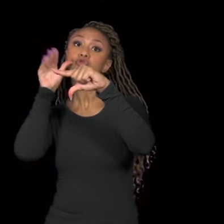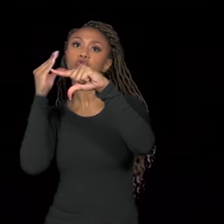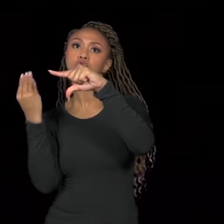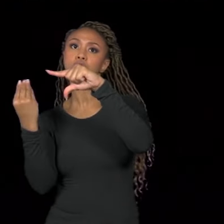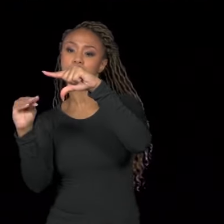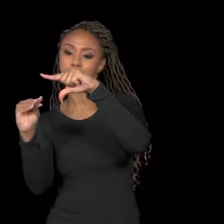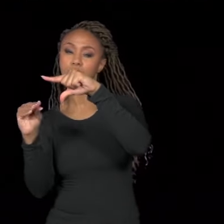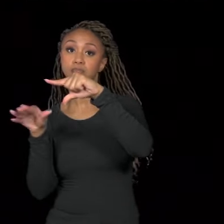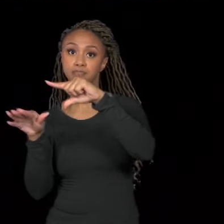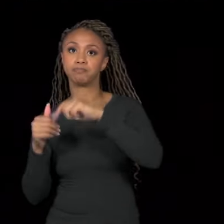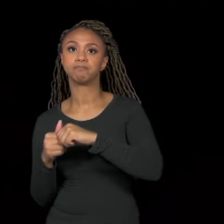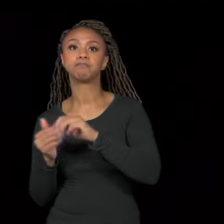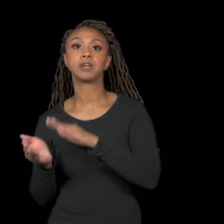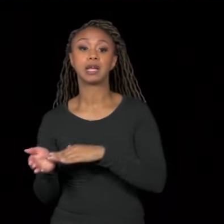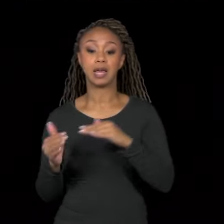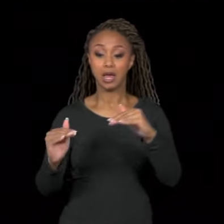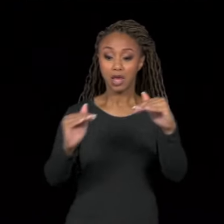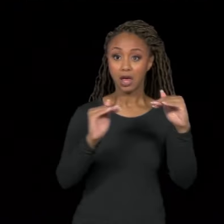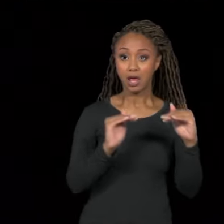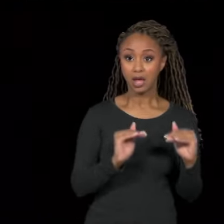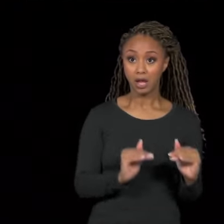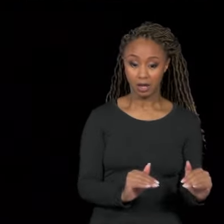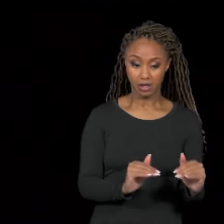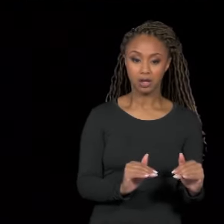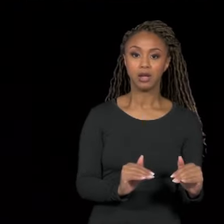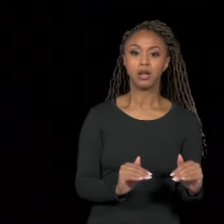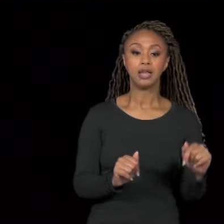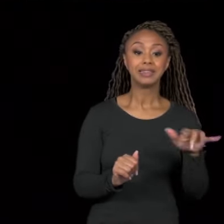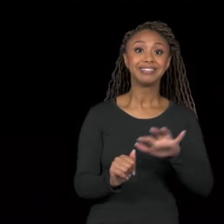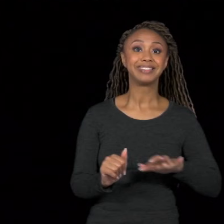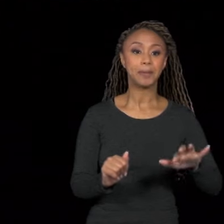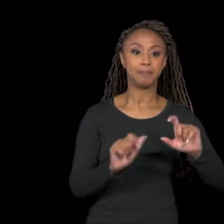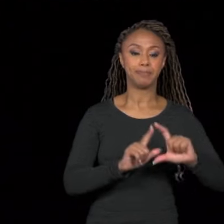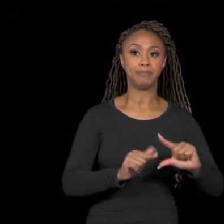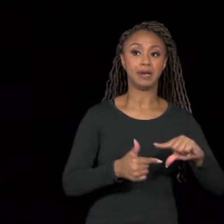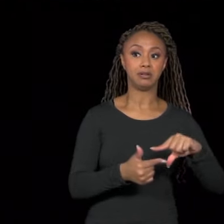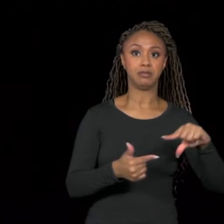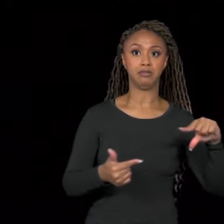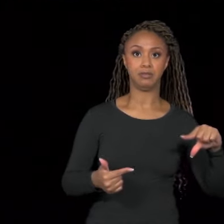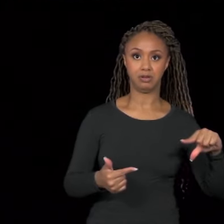É UMA OUTRA ENTIDADE, E ELES ESTÃO SE RELACIONANDO POR MEIO DE UM RELACIONAMENTO